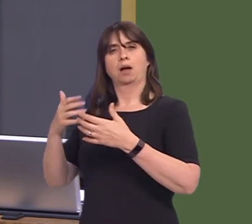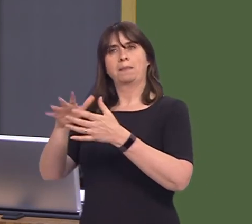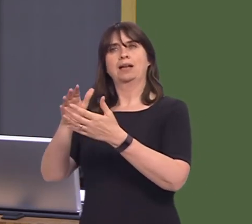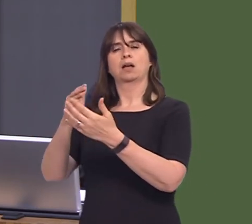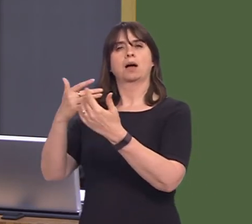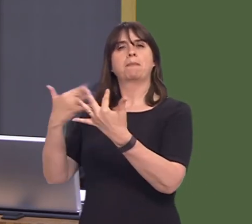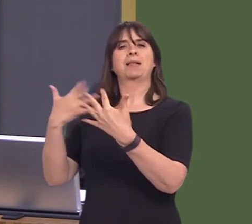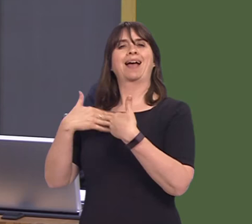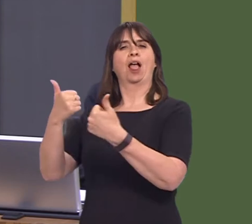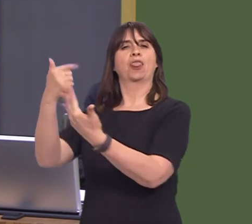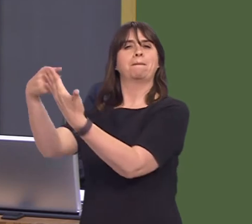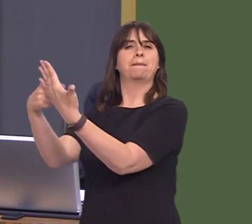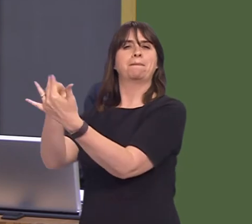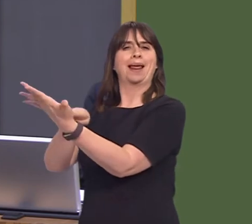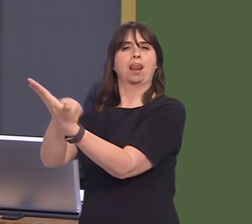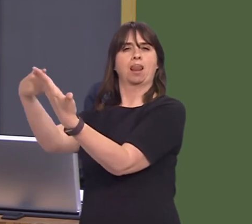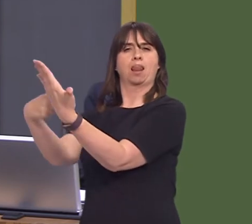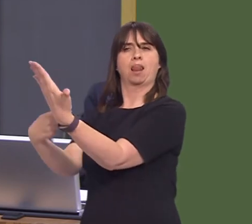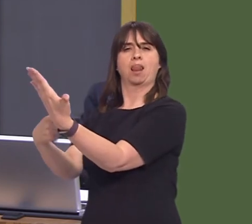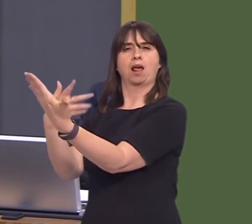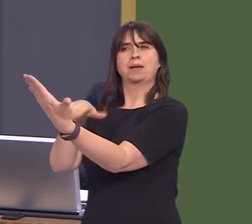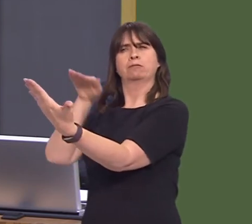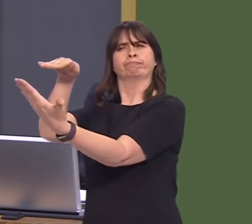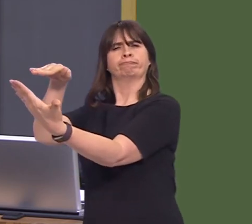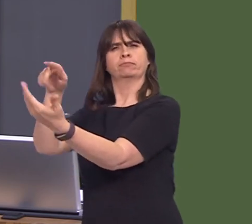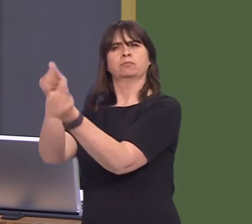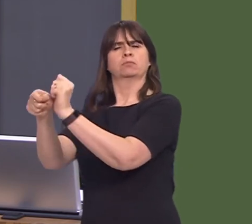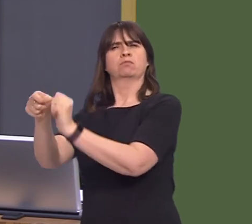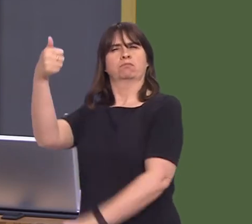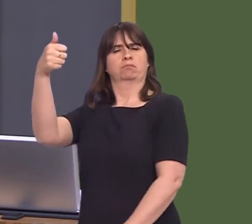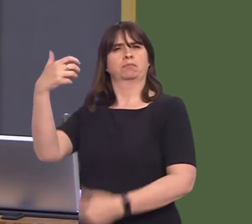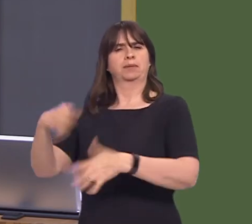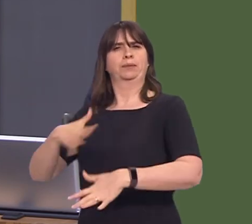i daclo gordewdra yn cael ei datblygu ar hyn o bryd. Rwan, a ninnau'n gwybod bod gordewdra